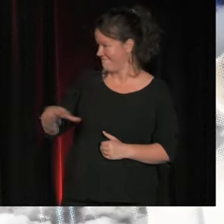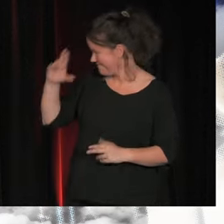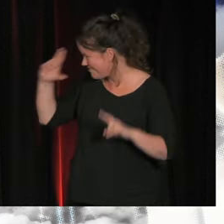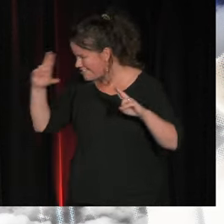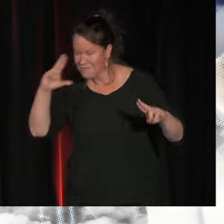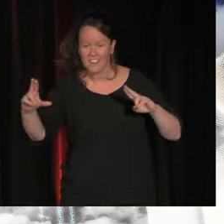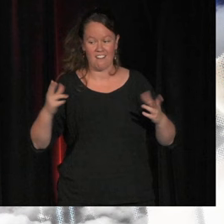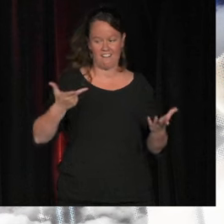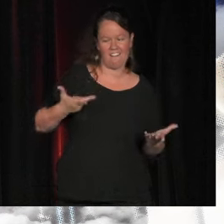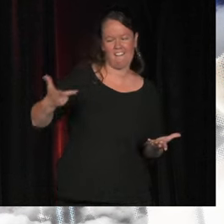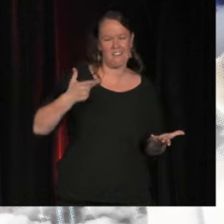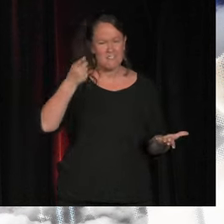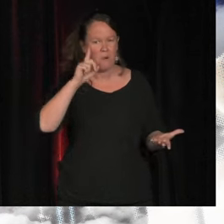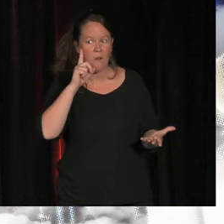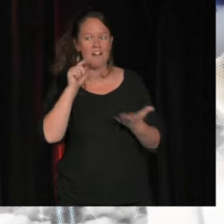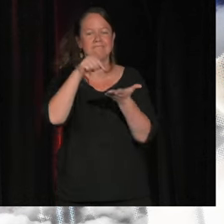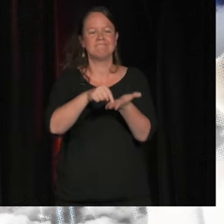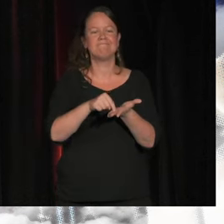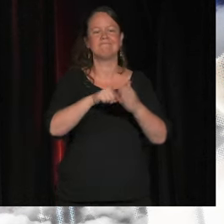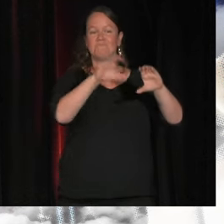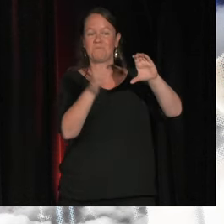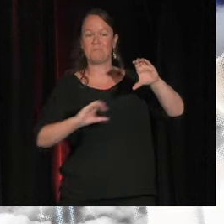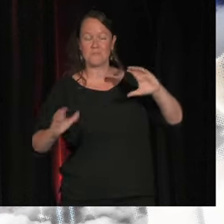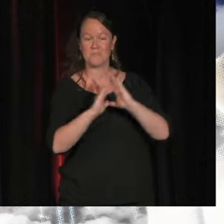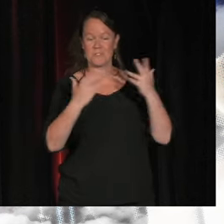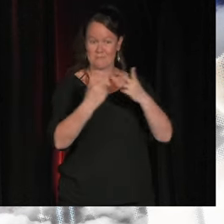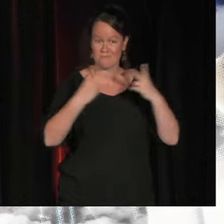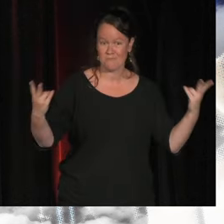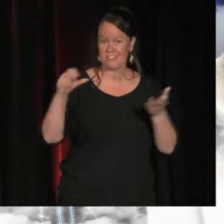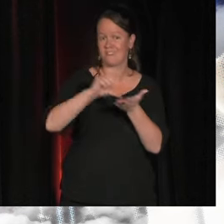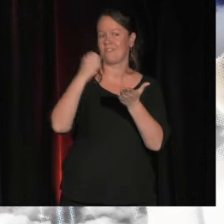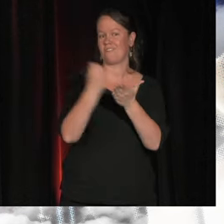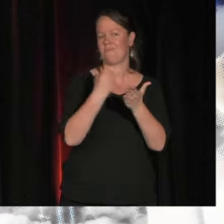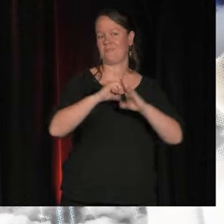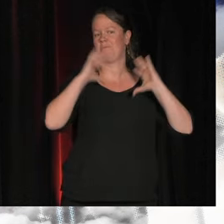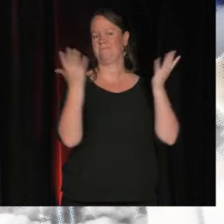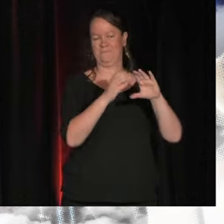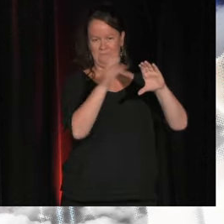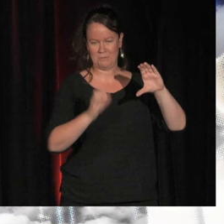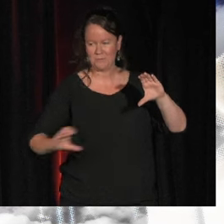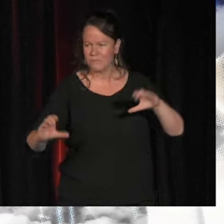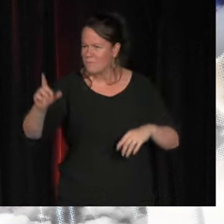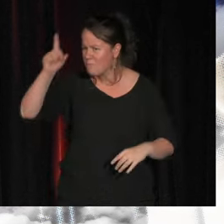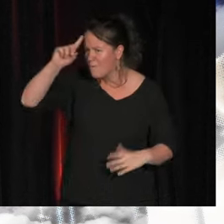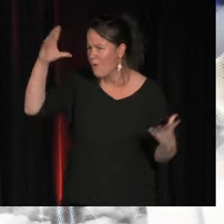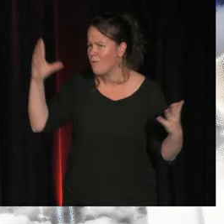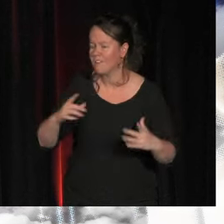Messieurs, on est là à la Bibliothèque publique d'information du Centre Pompidou, dans le cadre du Festival Press Start.